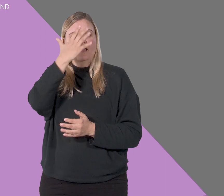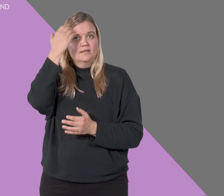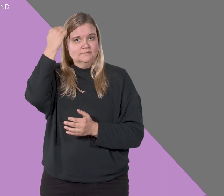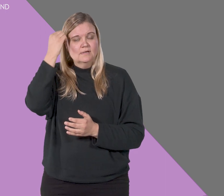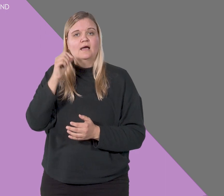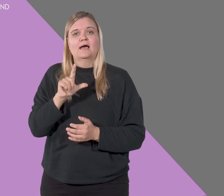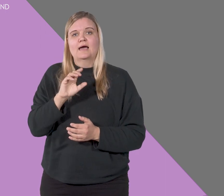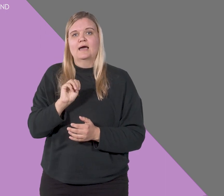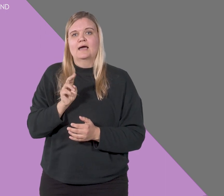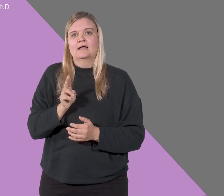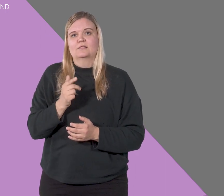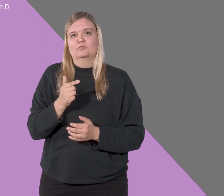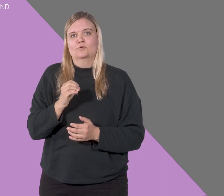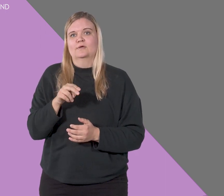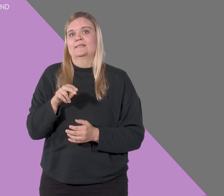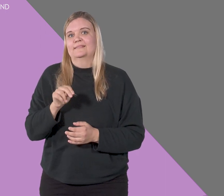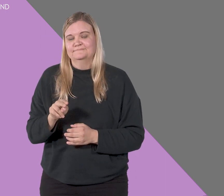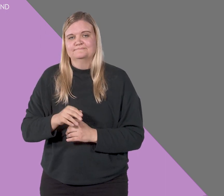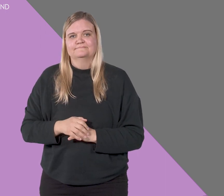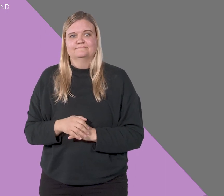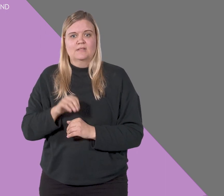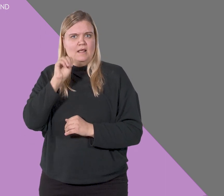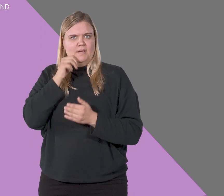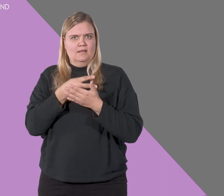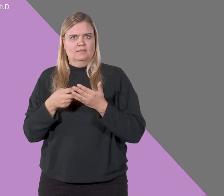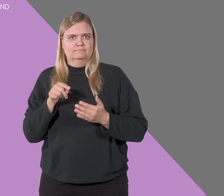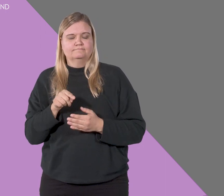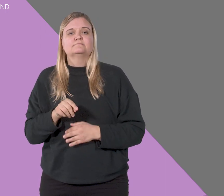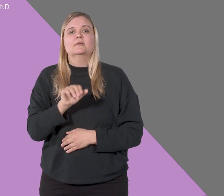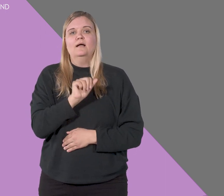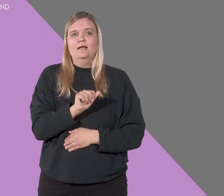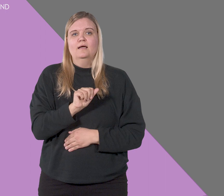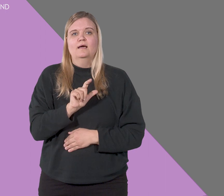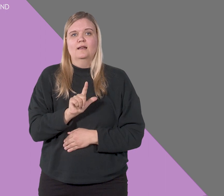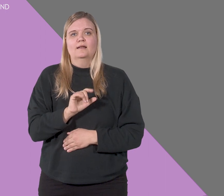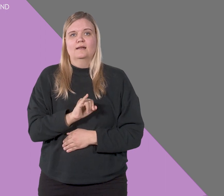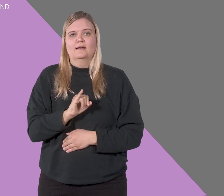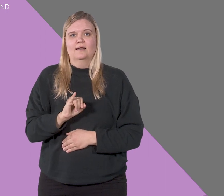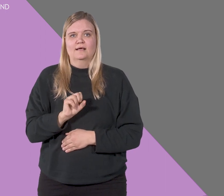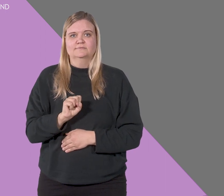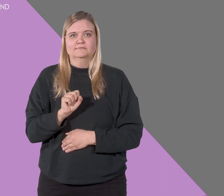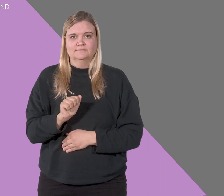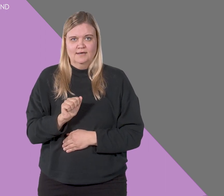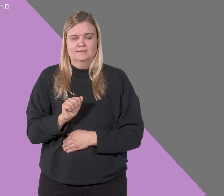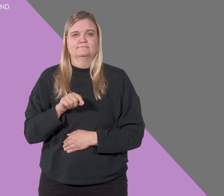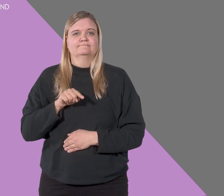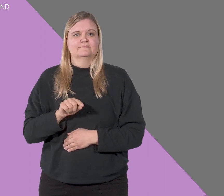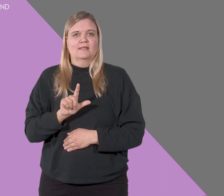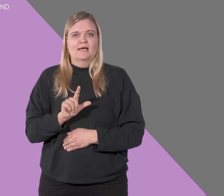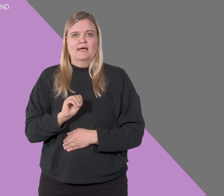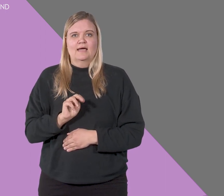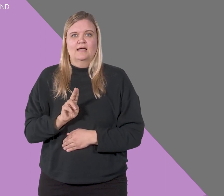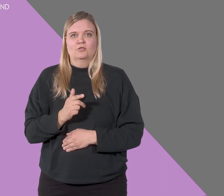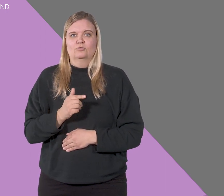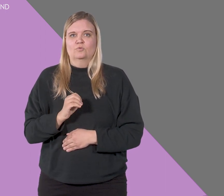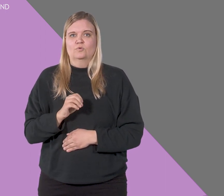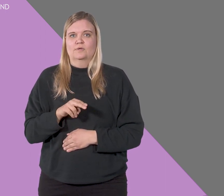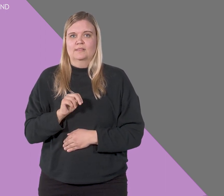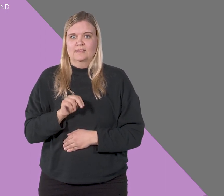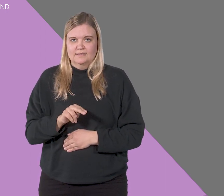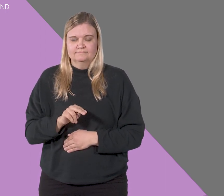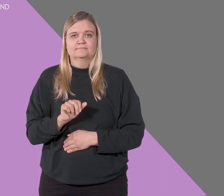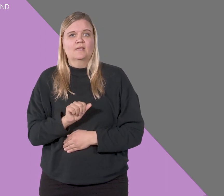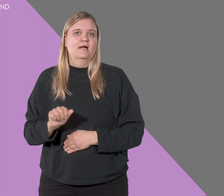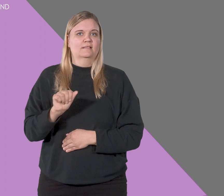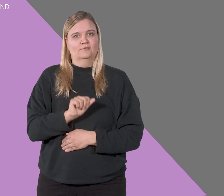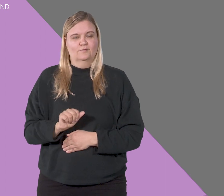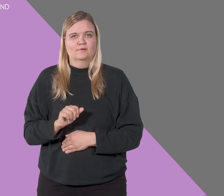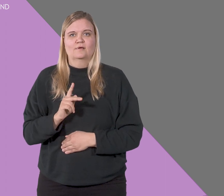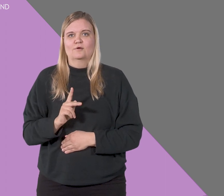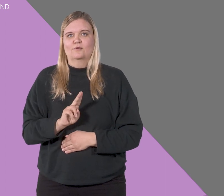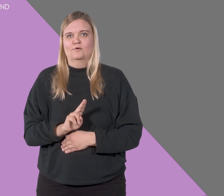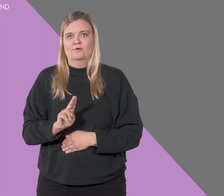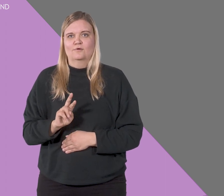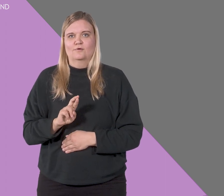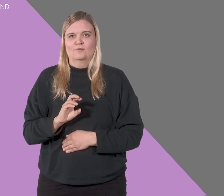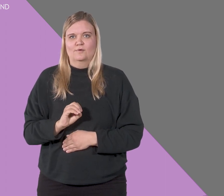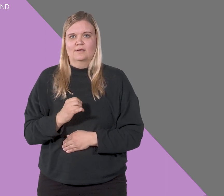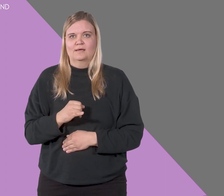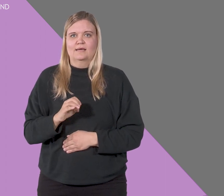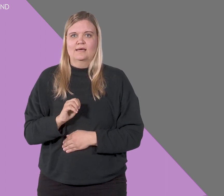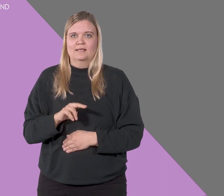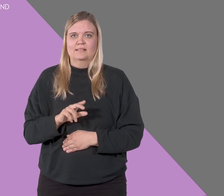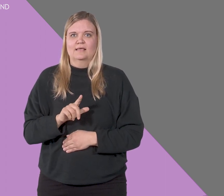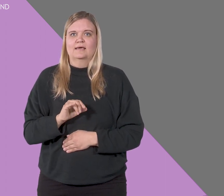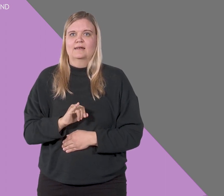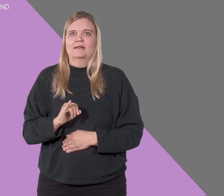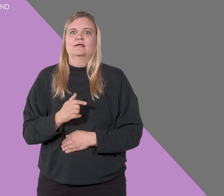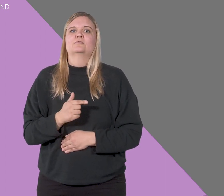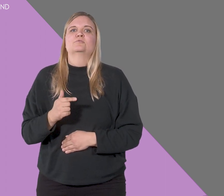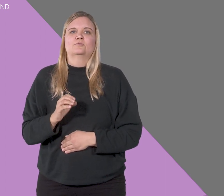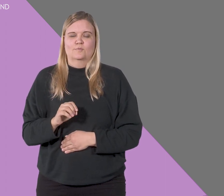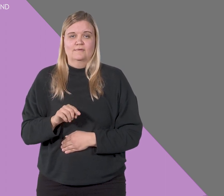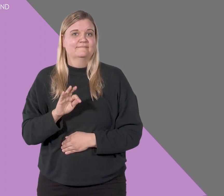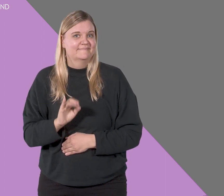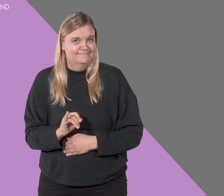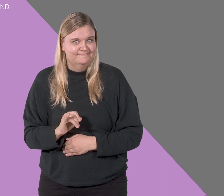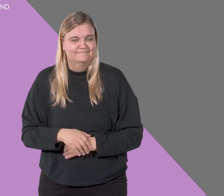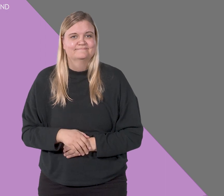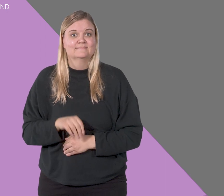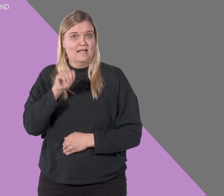Aliisa Lehtonen på adressen aliisa.lehtonen@kuurojenliitto.fi -